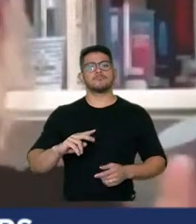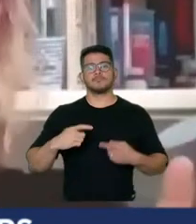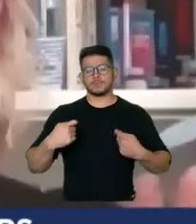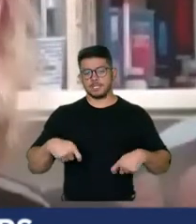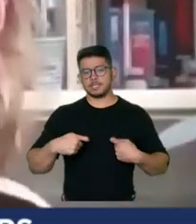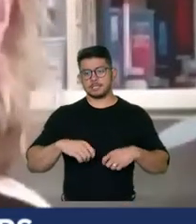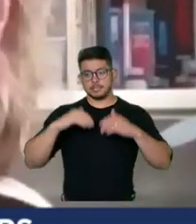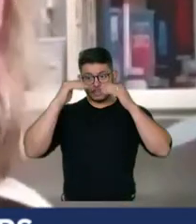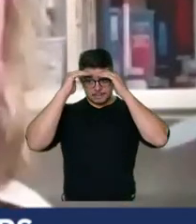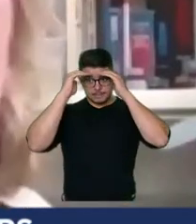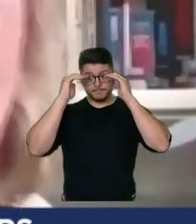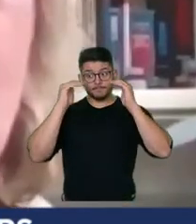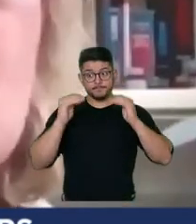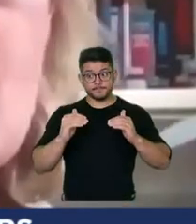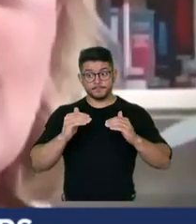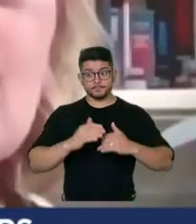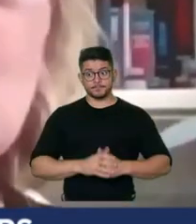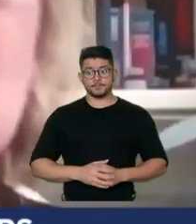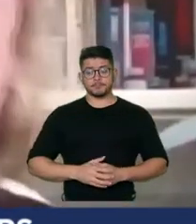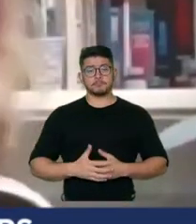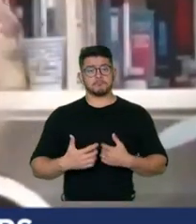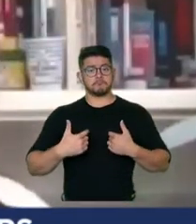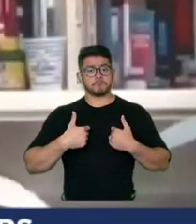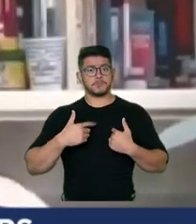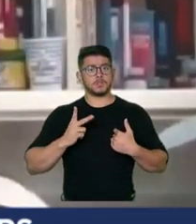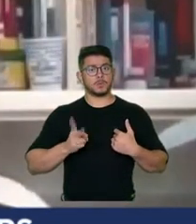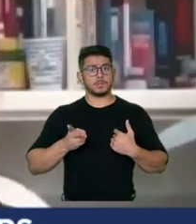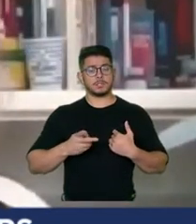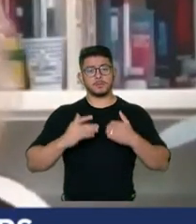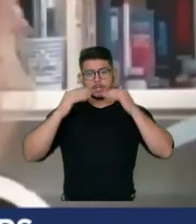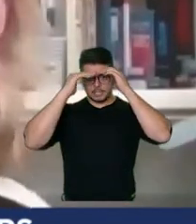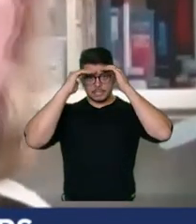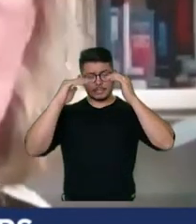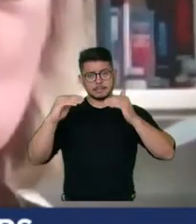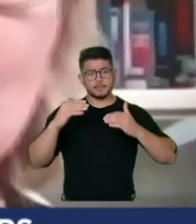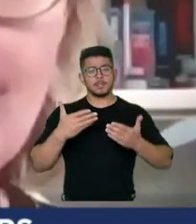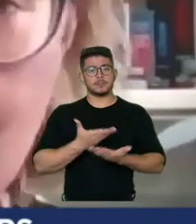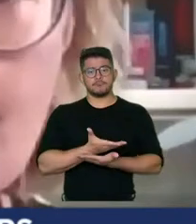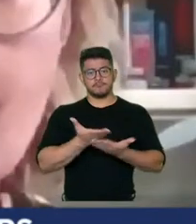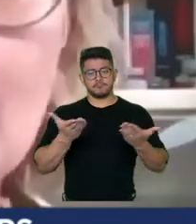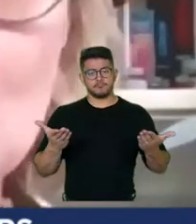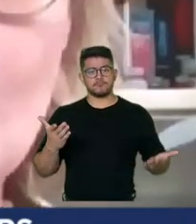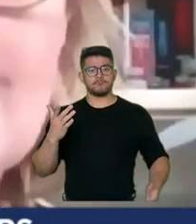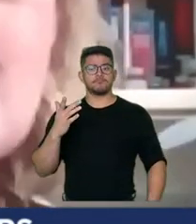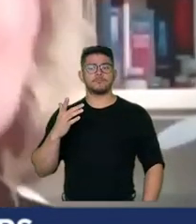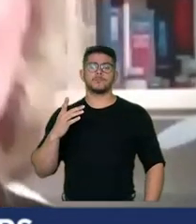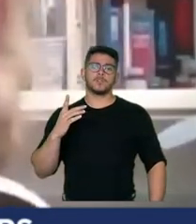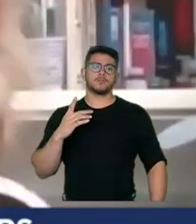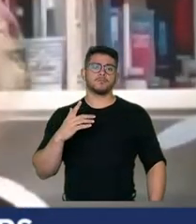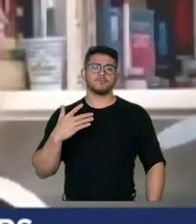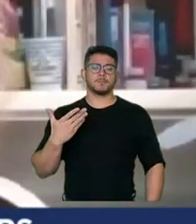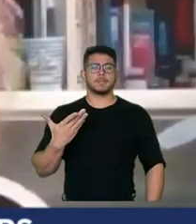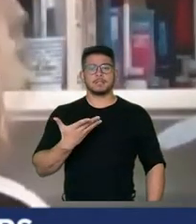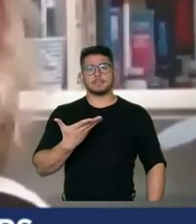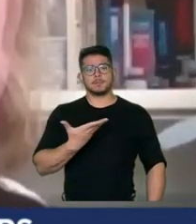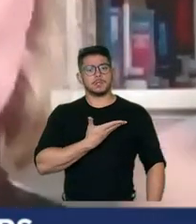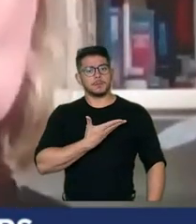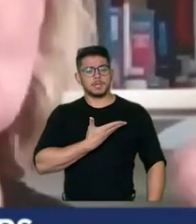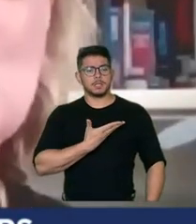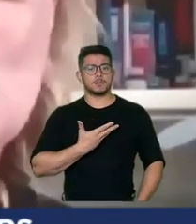ES, E SIMPLESMENTE A FÉ É O SAGRADO QUE PRECISA SER RESPEITADO. EU RESPEITO TODOS OS MEUS COLEGAS E CADA BRASILEIRO, BRASILEIRA, INDEPENDENTEMENTE DA SUA